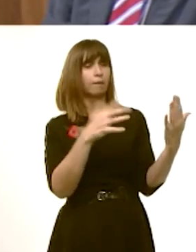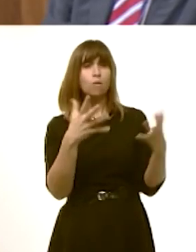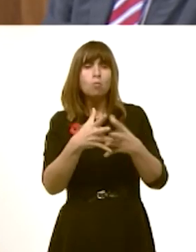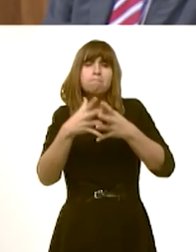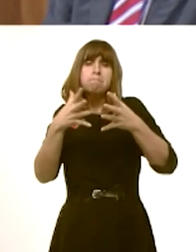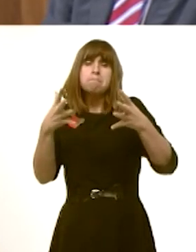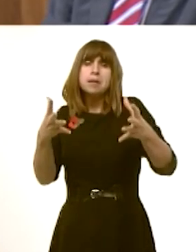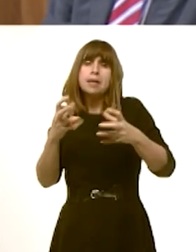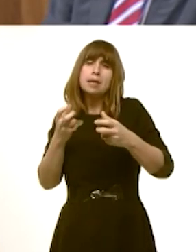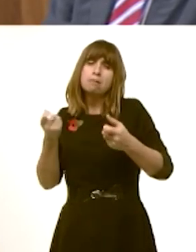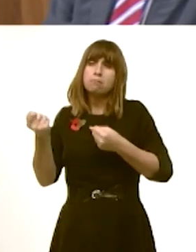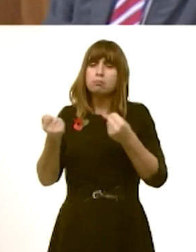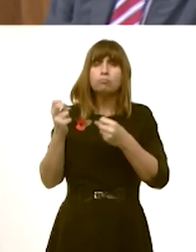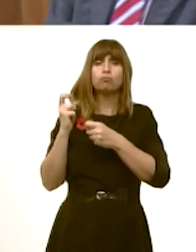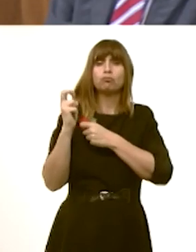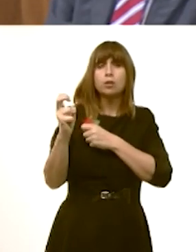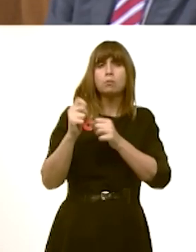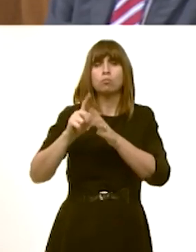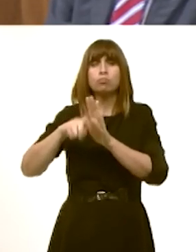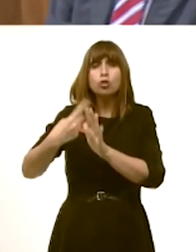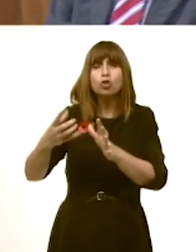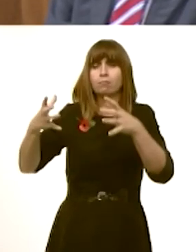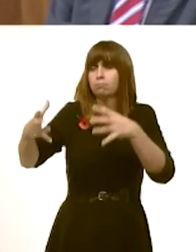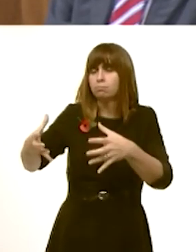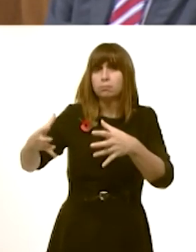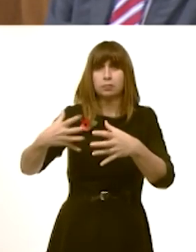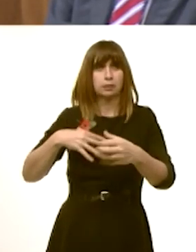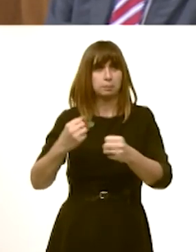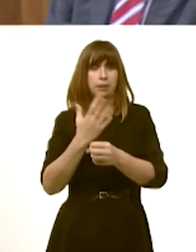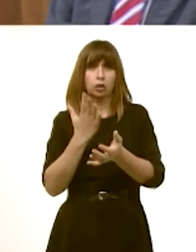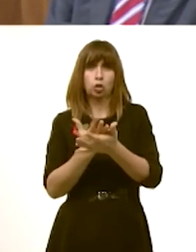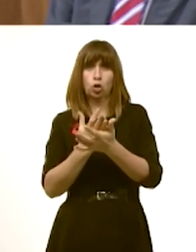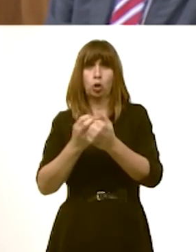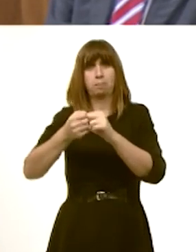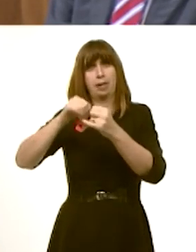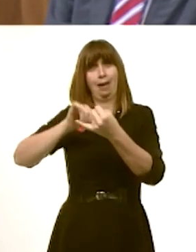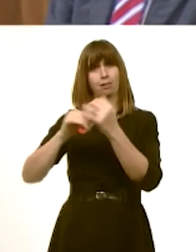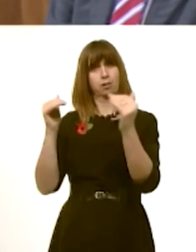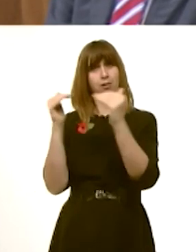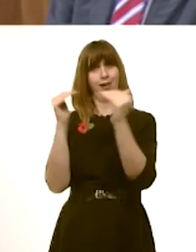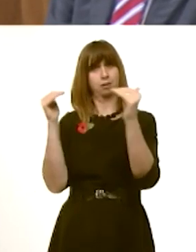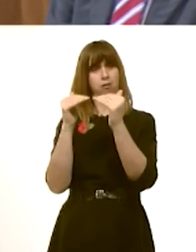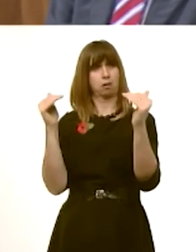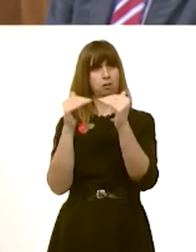Rydym yn edrych, ar hyn o bryd, ar beth mae Llywodraeth y Deyrnas Unedig wedi dweud ynglyn ‚ chaffael dur.